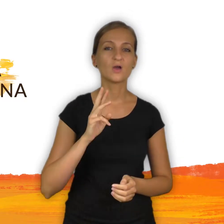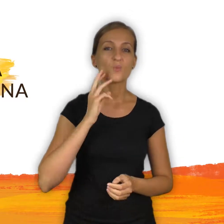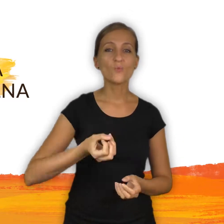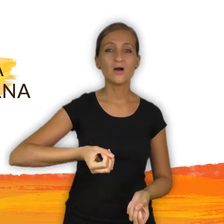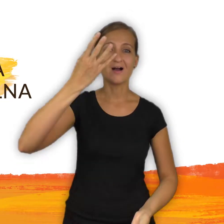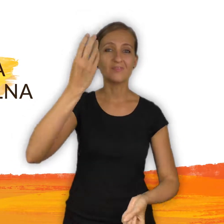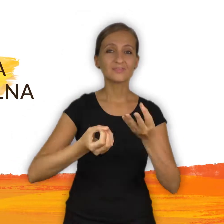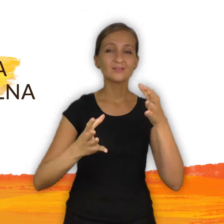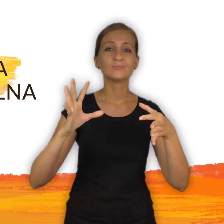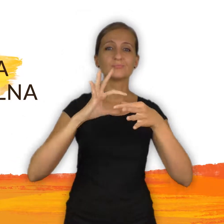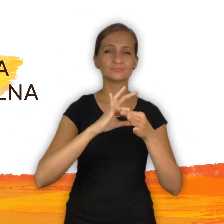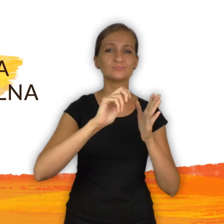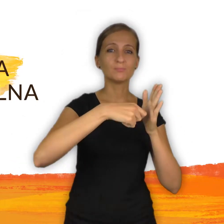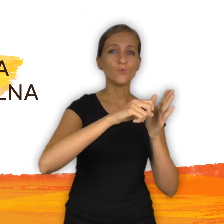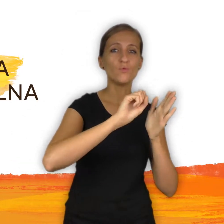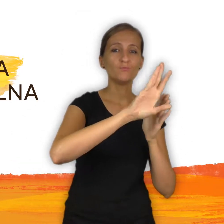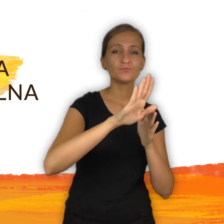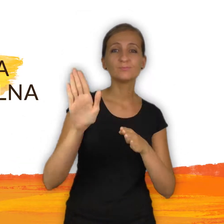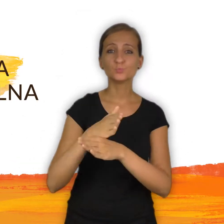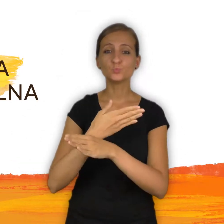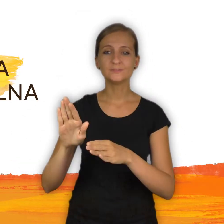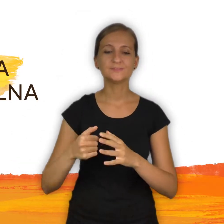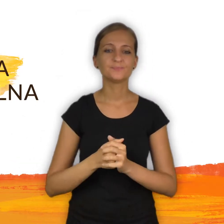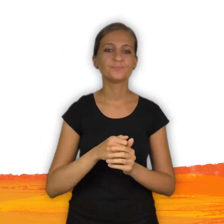Fontanna multimedialna